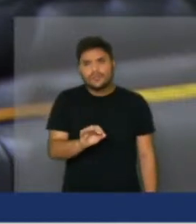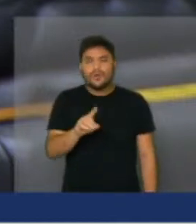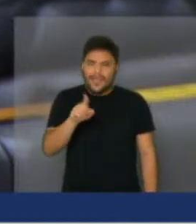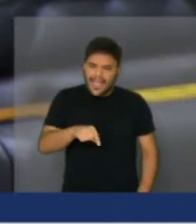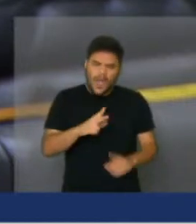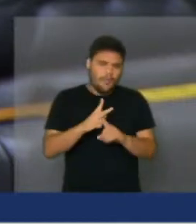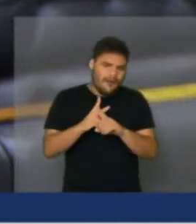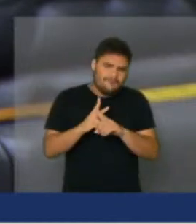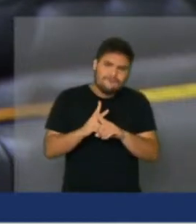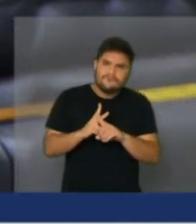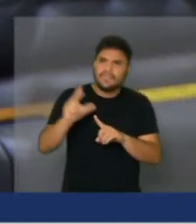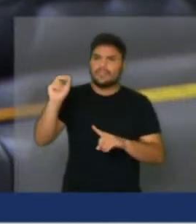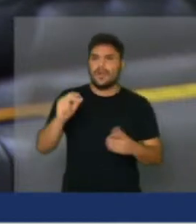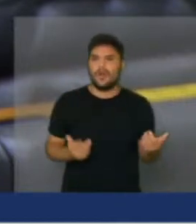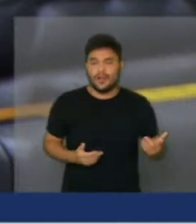RELATOR, PETISTA, MAS É PRECISO QUE OS MUNICÍPIOS